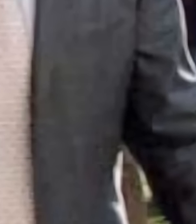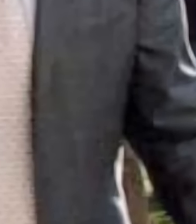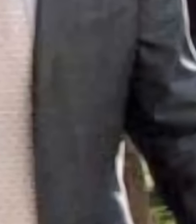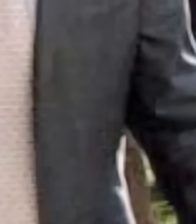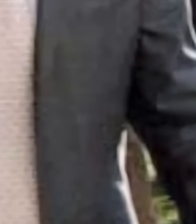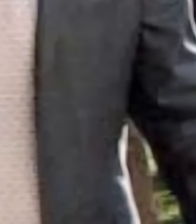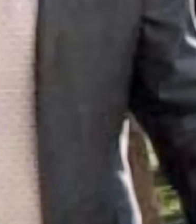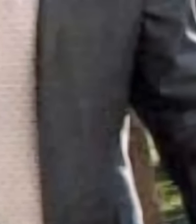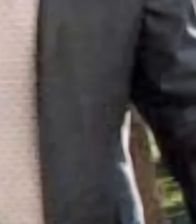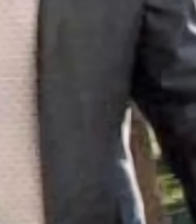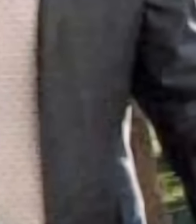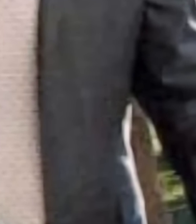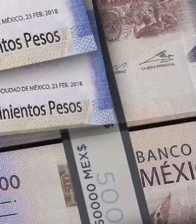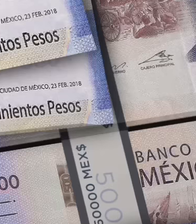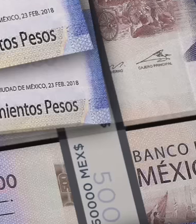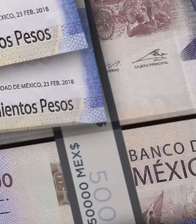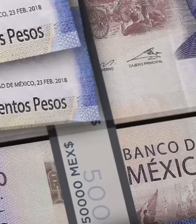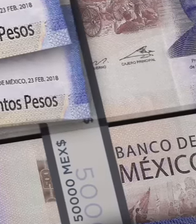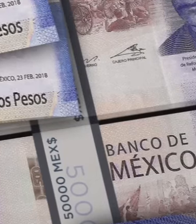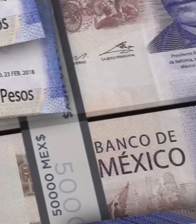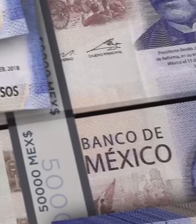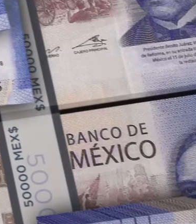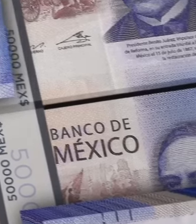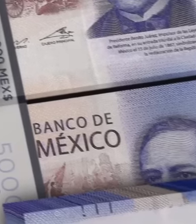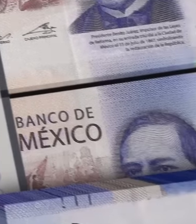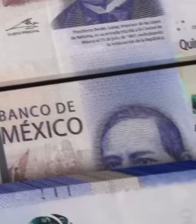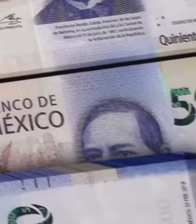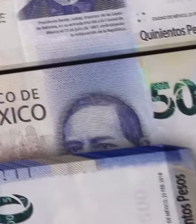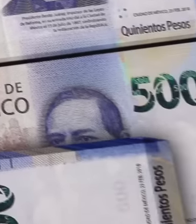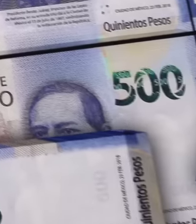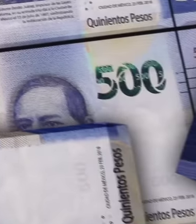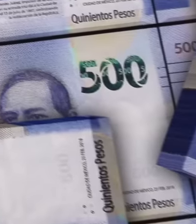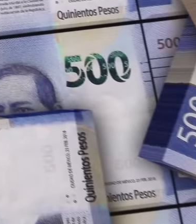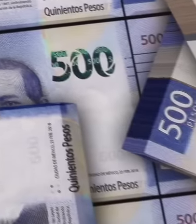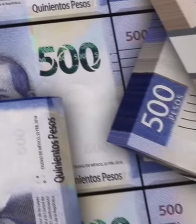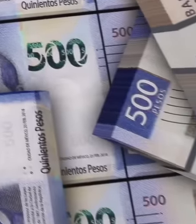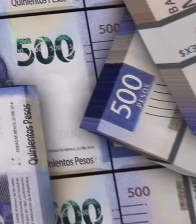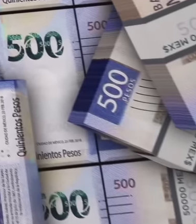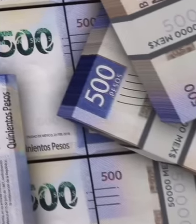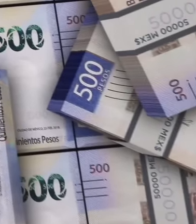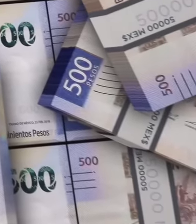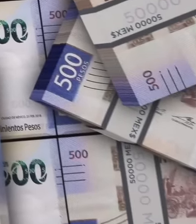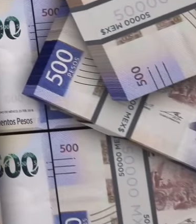presupuesto. Sin dinero público de por medio, la narrativa cambia. En sus recientes conferencias de